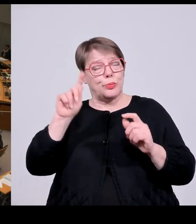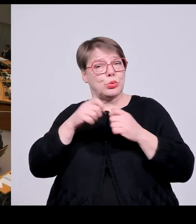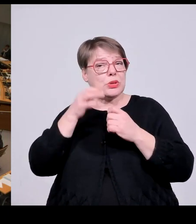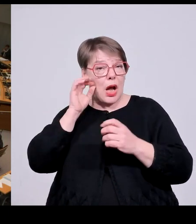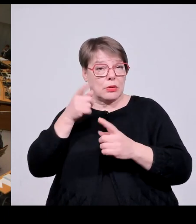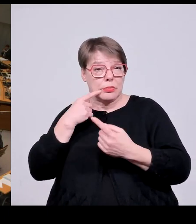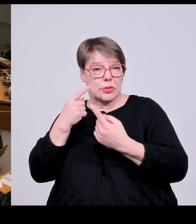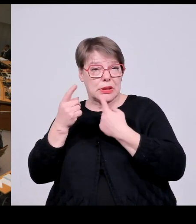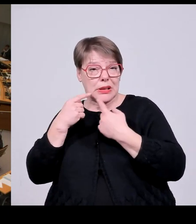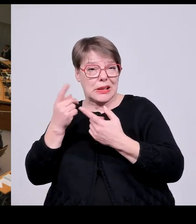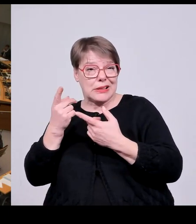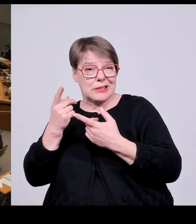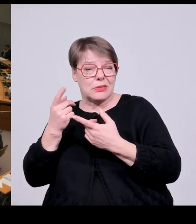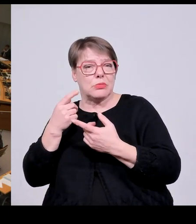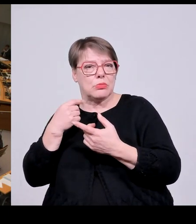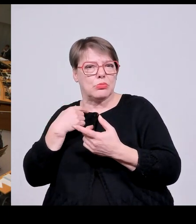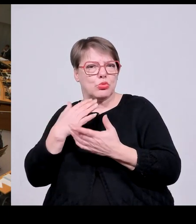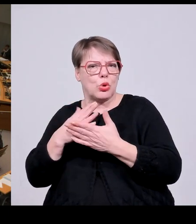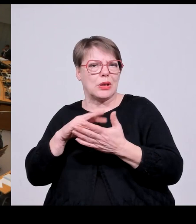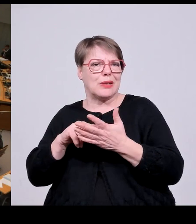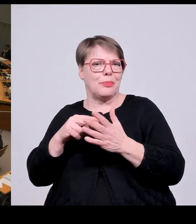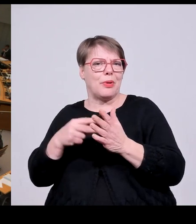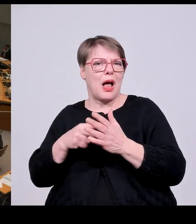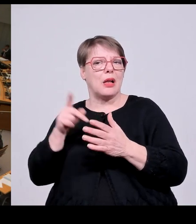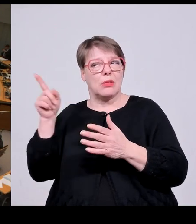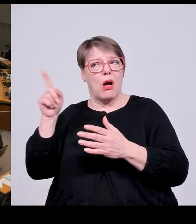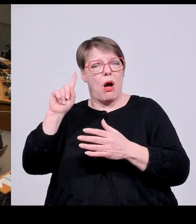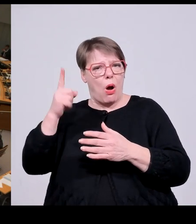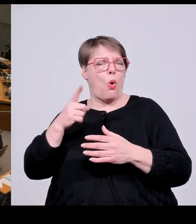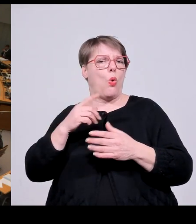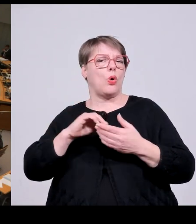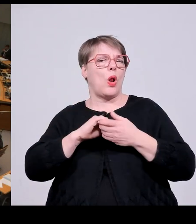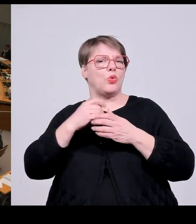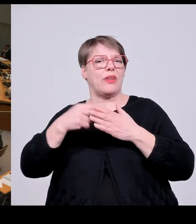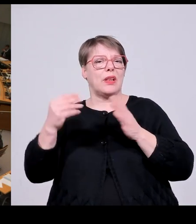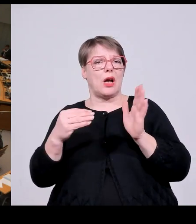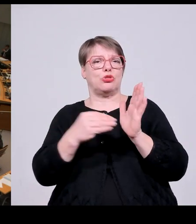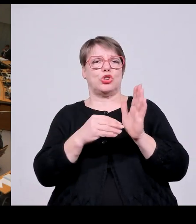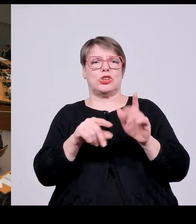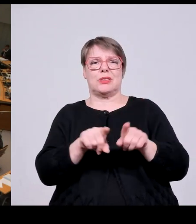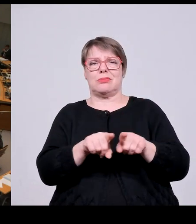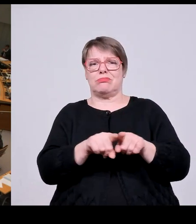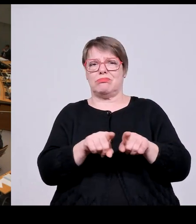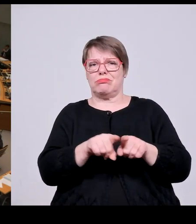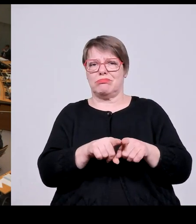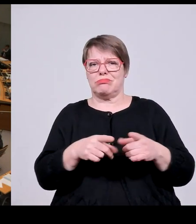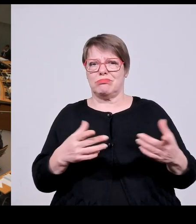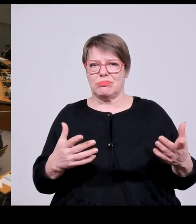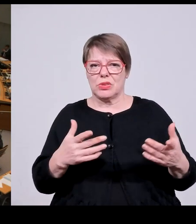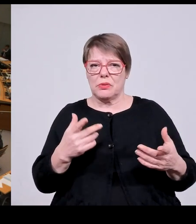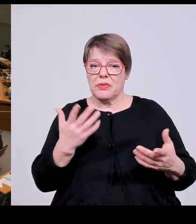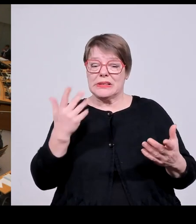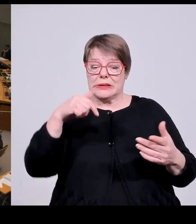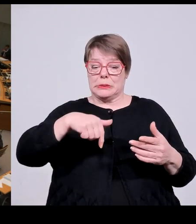Danke. Frau Präsidentin, Herr Kollege Otto. Da muss man doch noch mal was richtig stellen, bei ihrem Versuch, diese Geschichte mit der